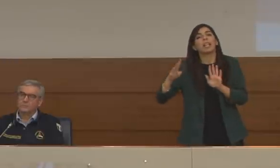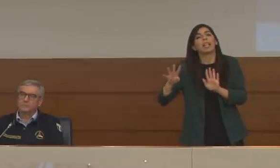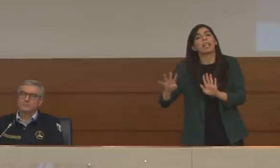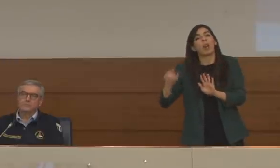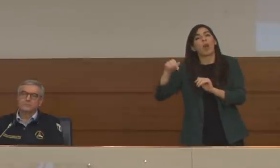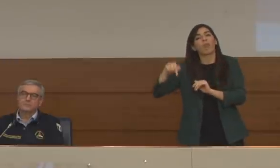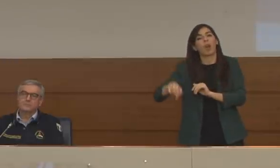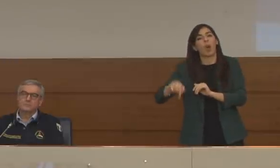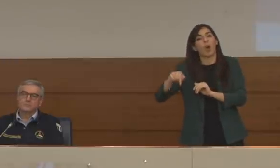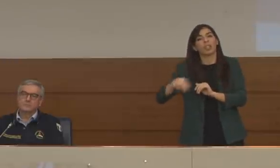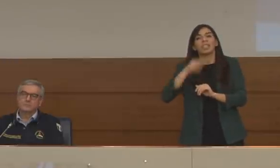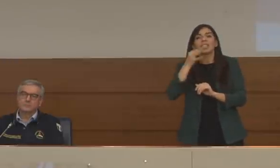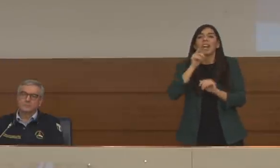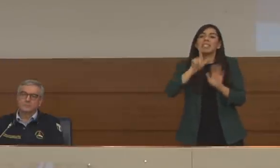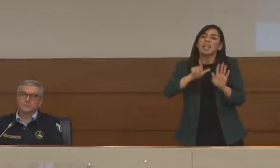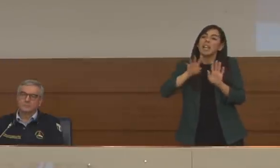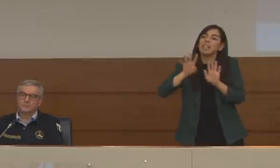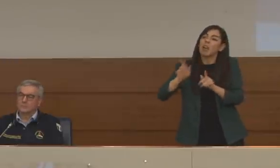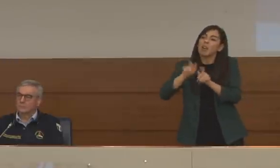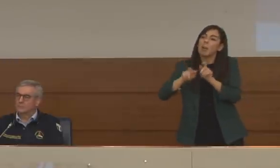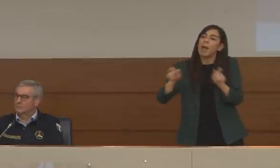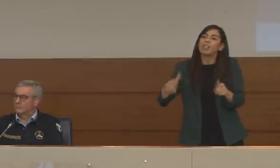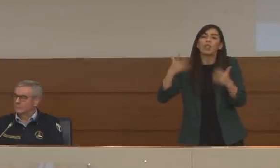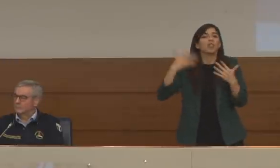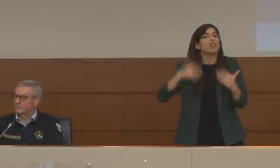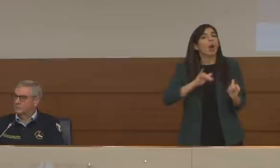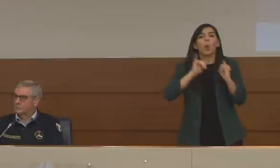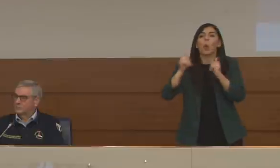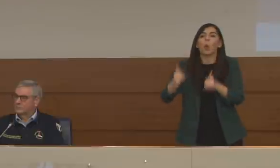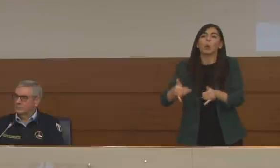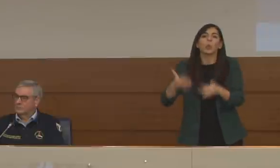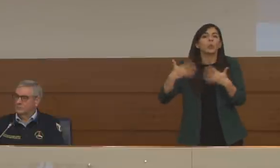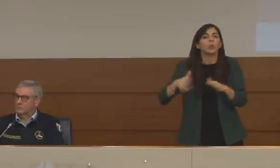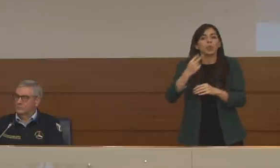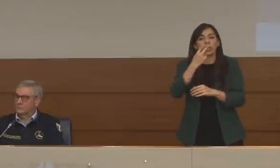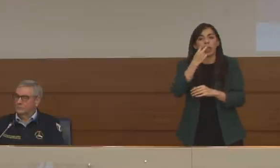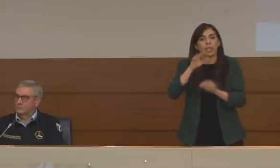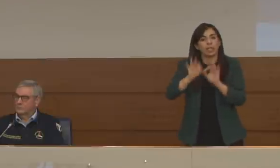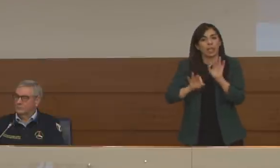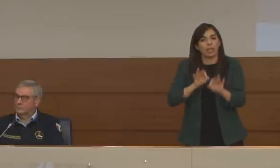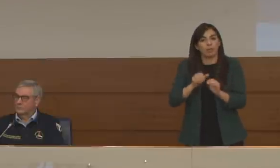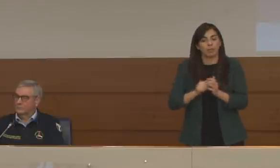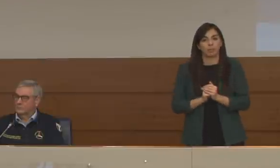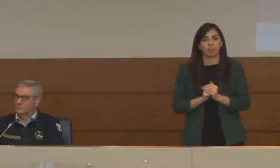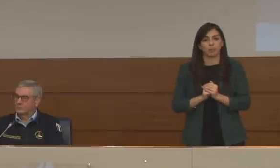Quindi 79 persone che sono state dimesse dalle terapie intensive. Un trend un po'